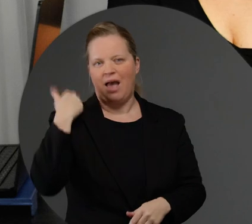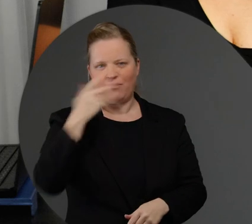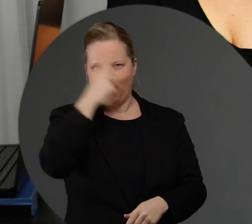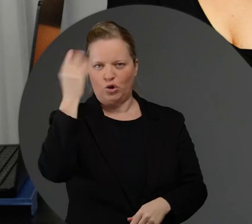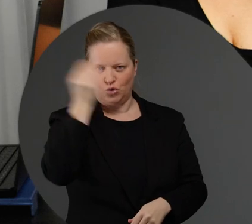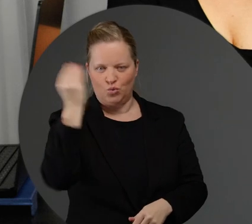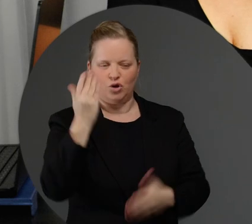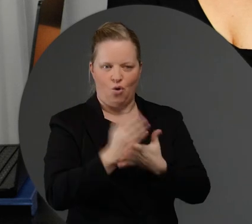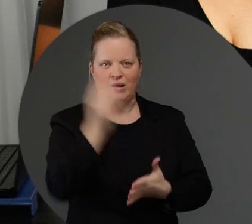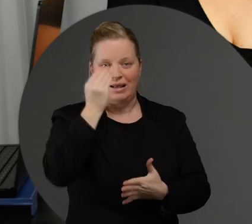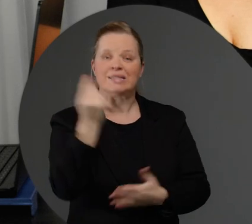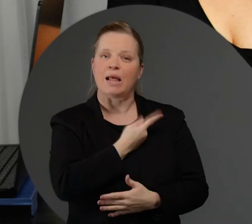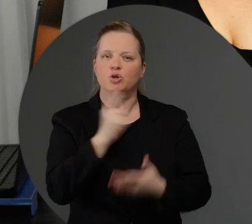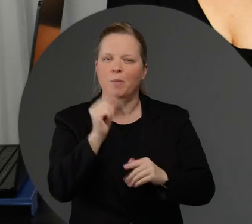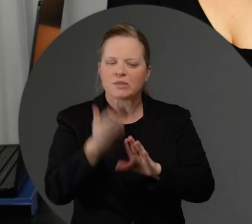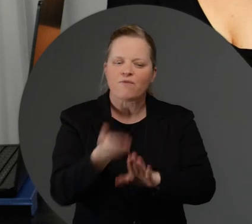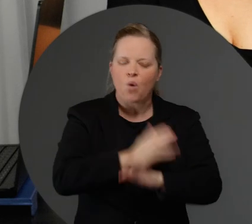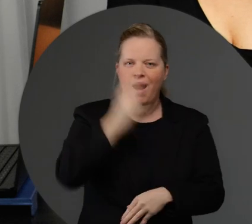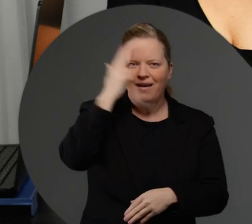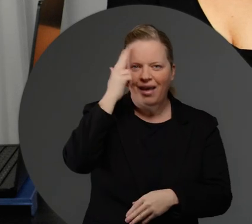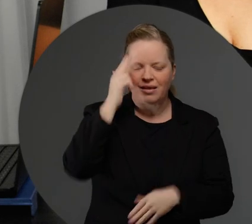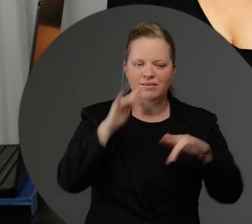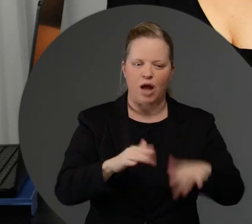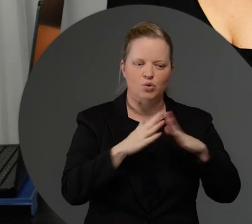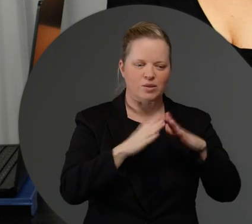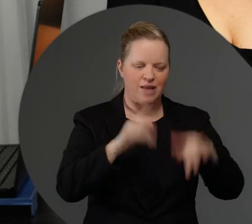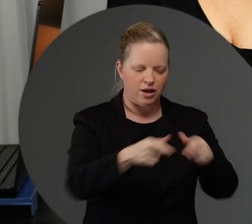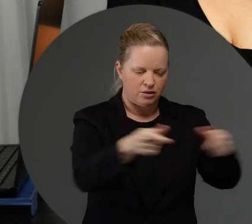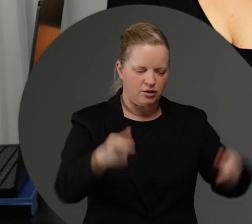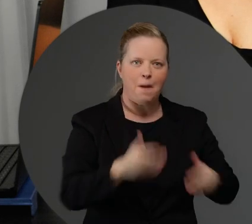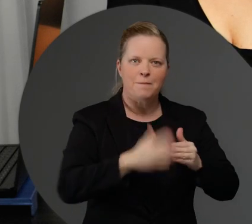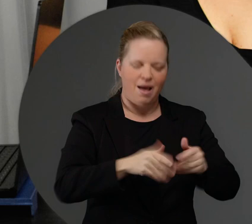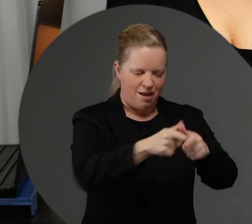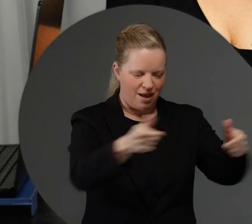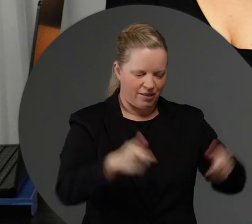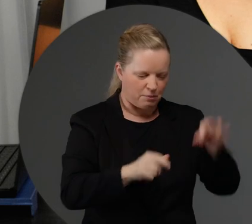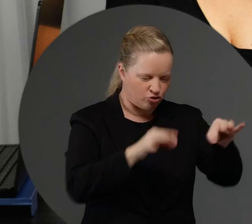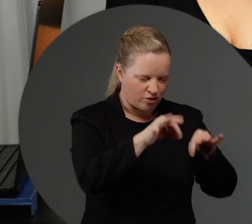Beziehungsweise habe ich ja ein bisschen schon davor gekannt, weil ich so ein Steckbrett gehabt habe, wo man Braille lernen kann.